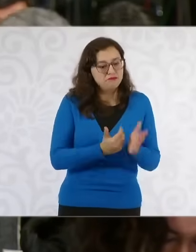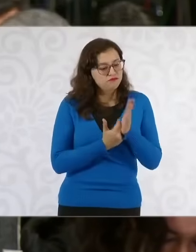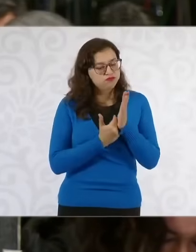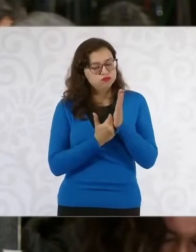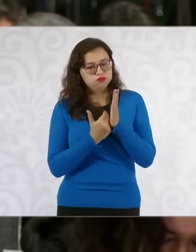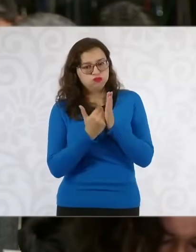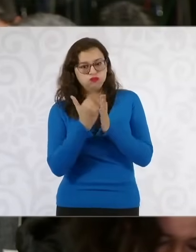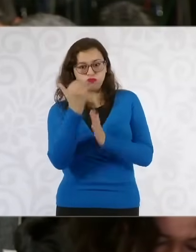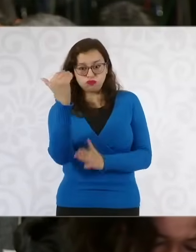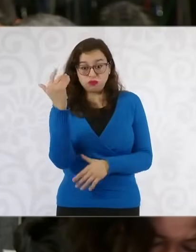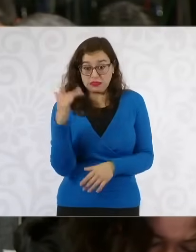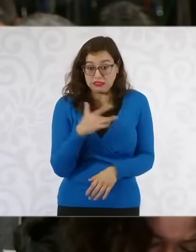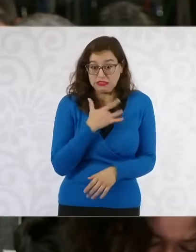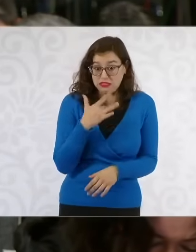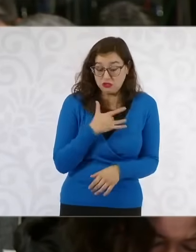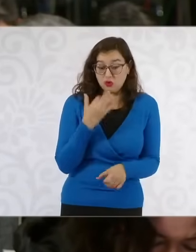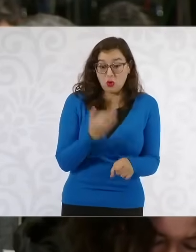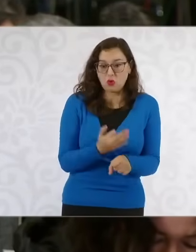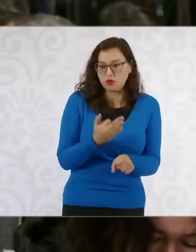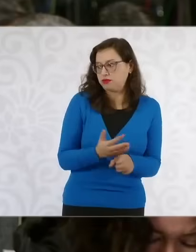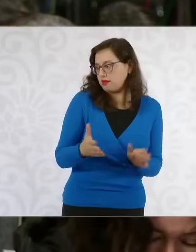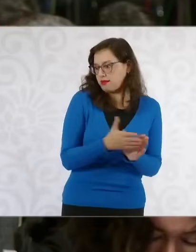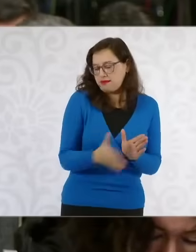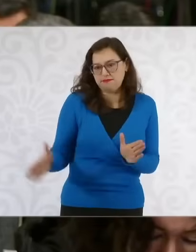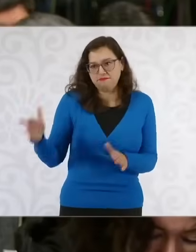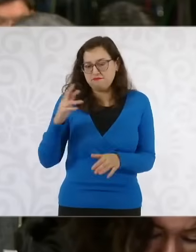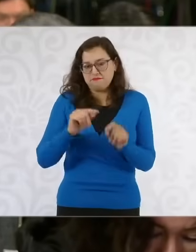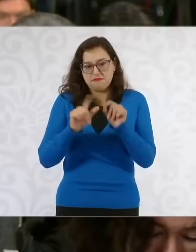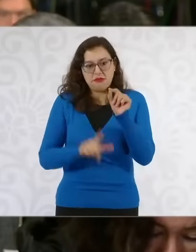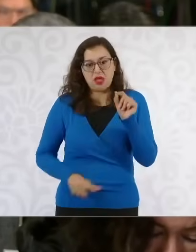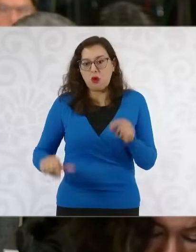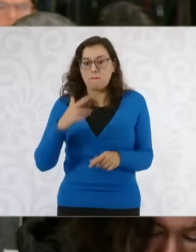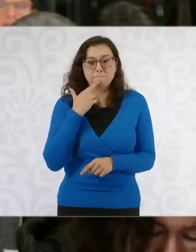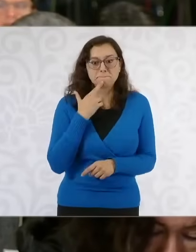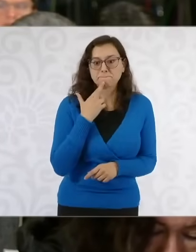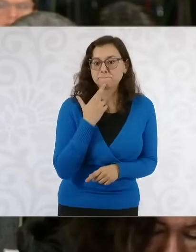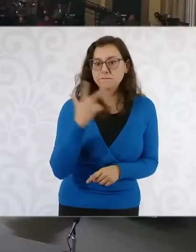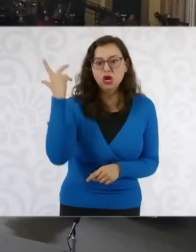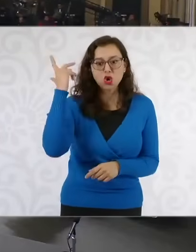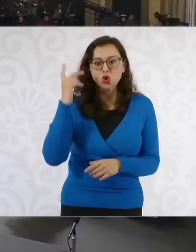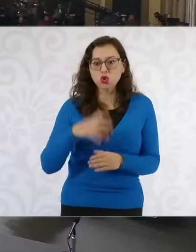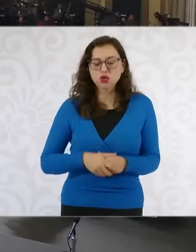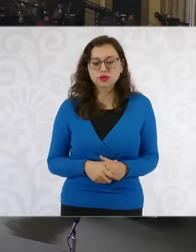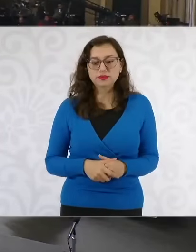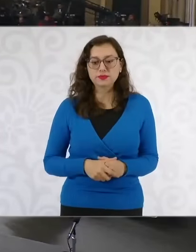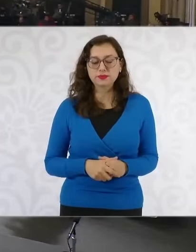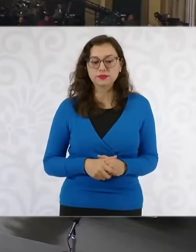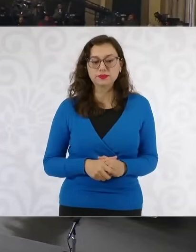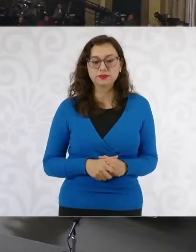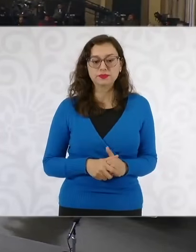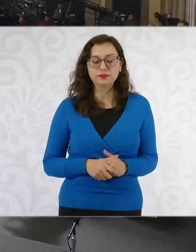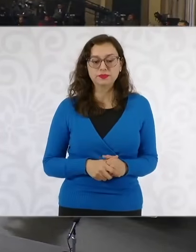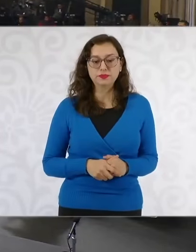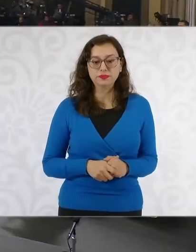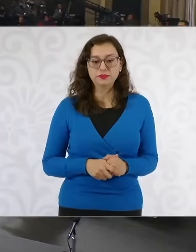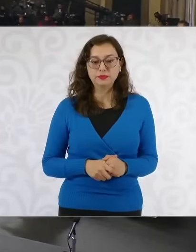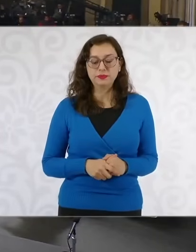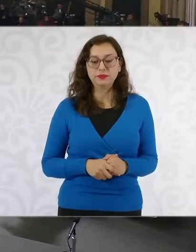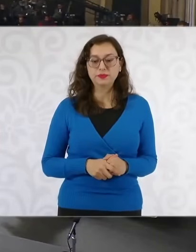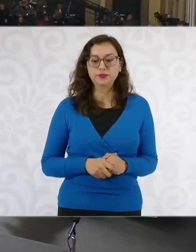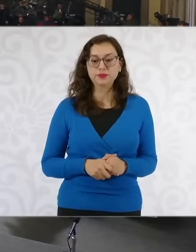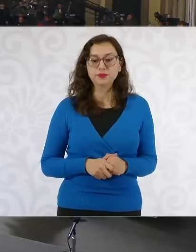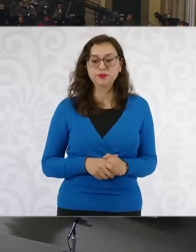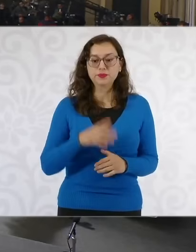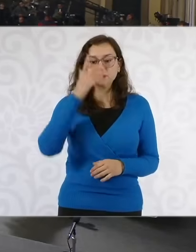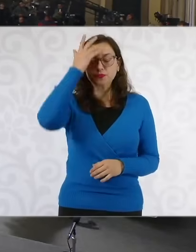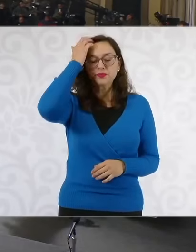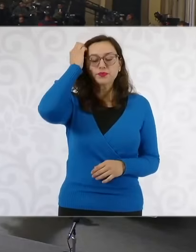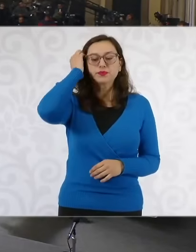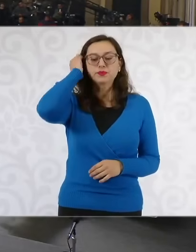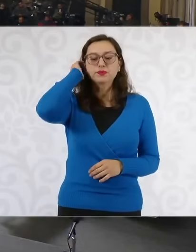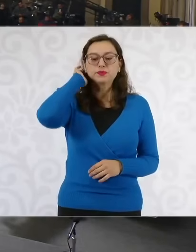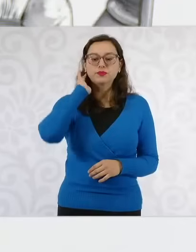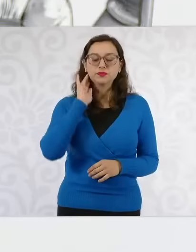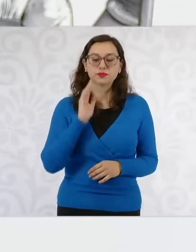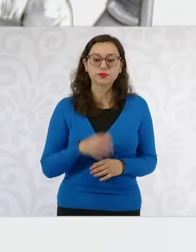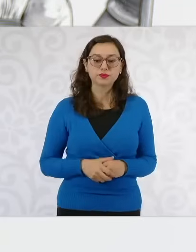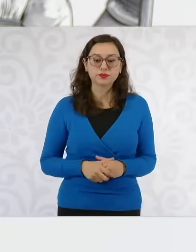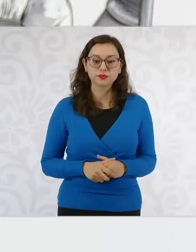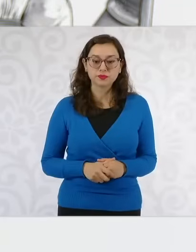fase superior de la reconstrucción del estado mexicano sería mi primer comentario durante 36